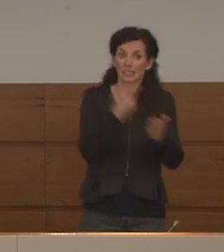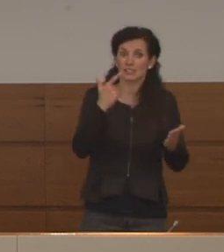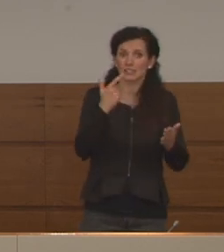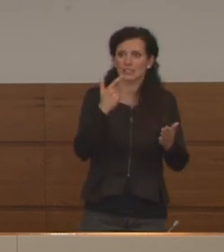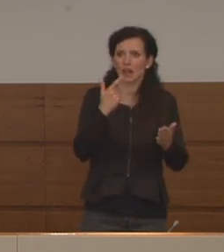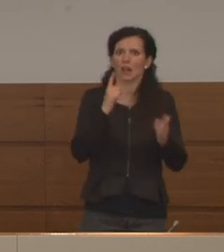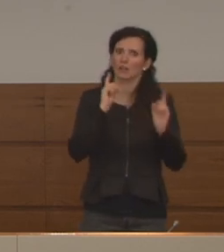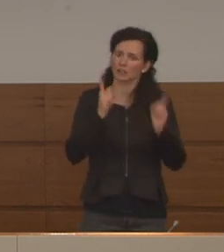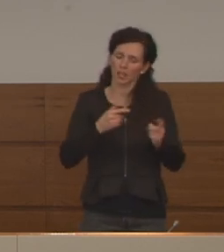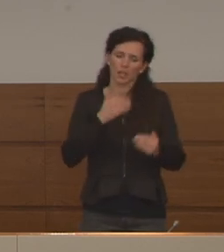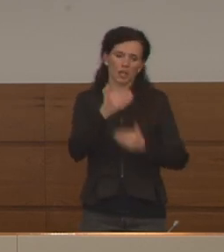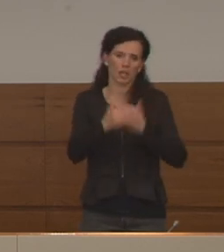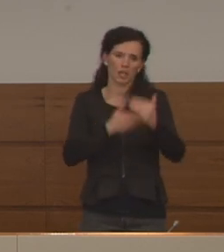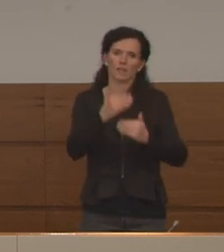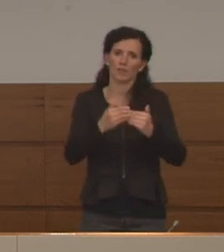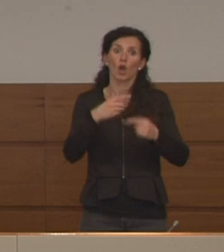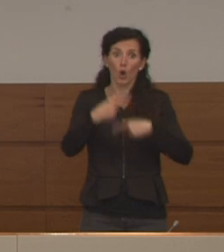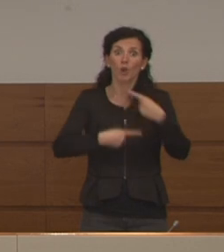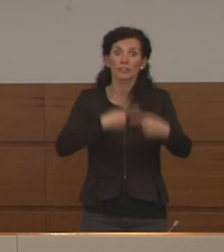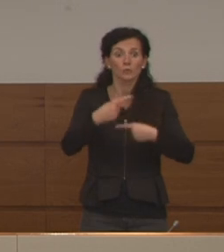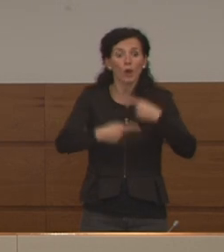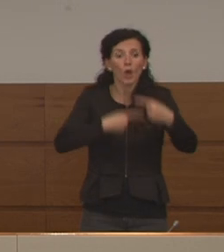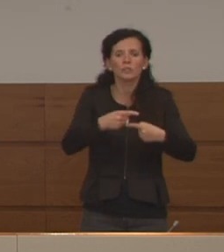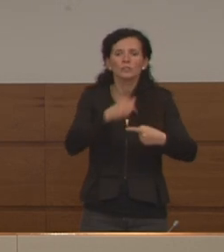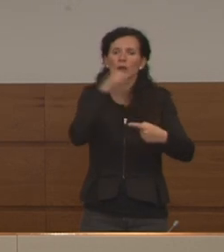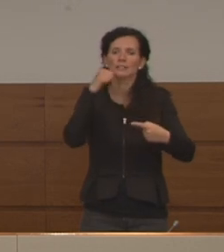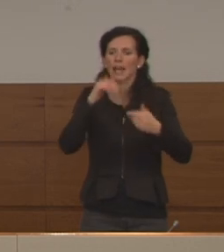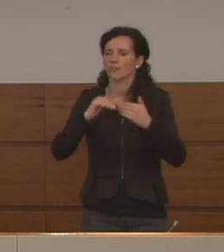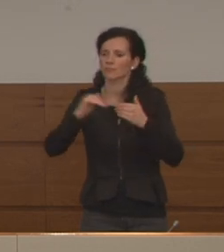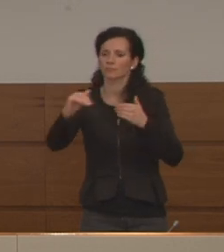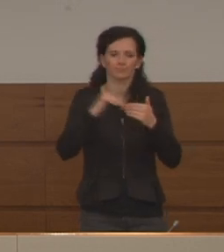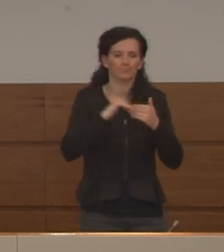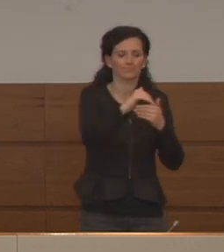certa mobilità che in quella Regione, vista la struttura produttiva, visto la